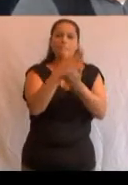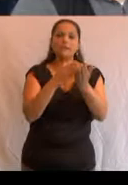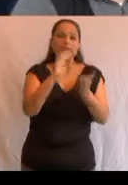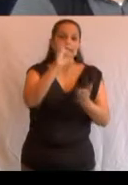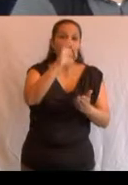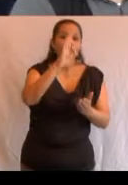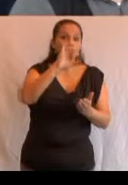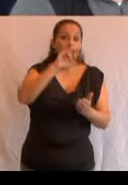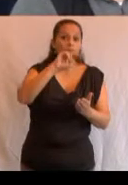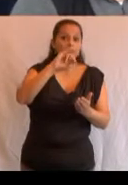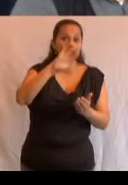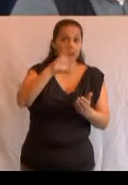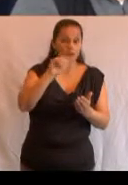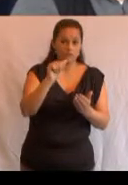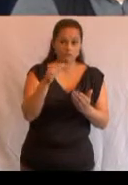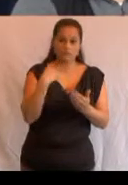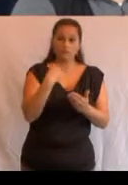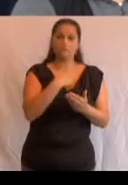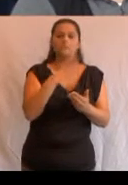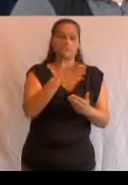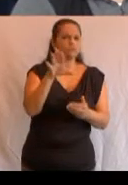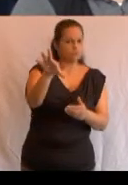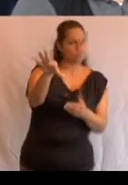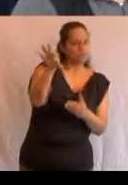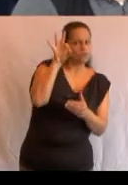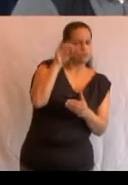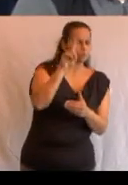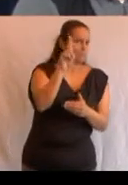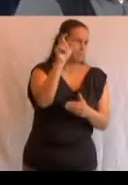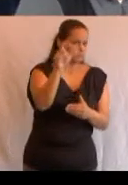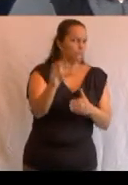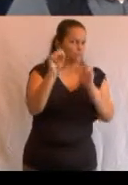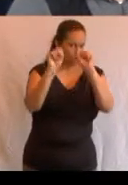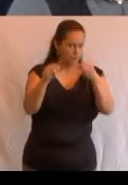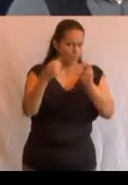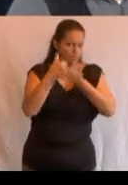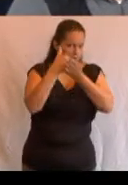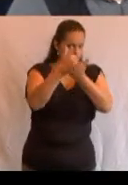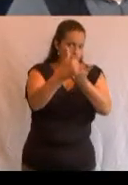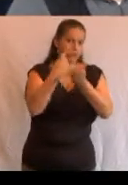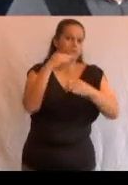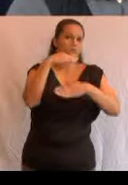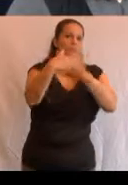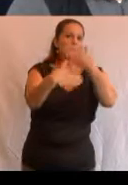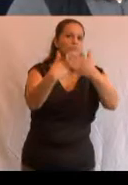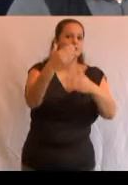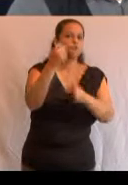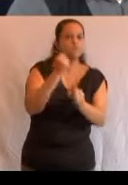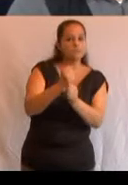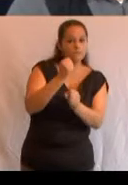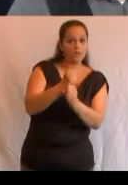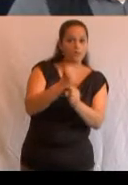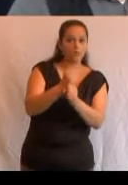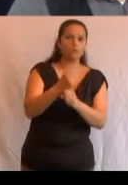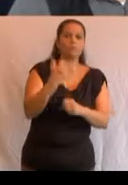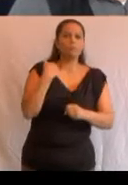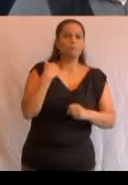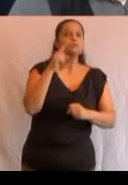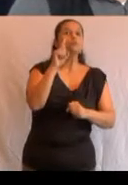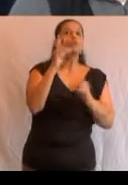nosotros estamos contratando una persona que nos pueda ayudar dentro del proceso del trabajo, tenemos un contacto y no estamos cumpliendo